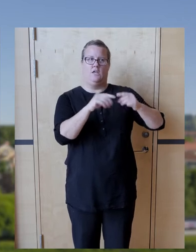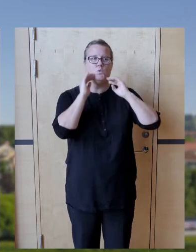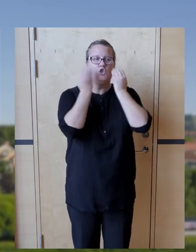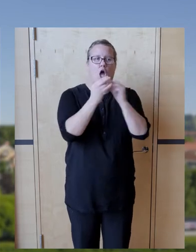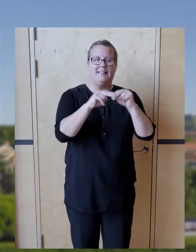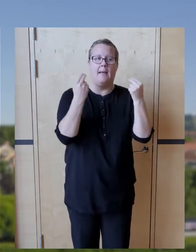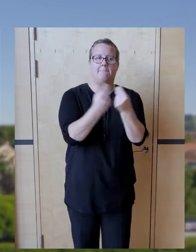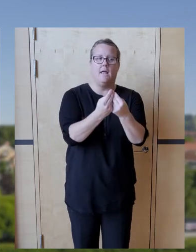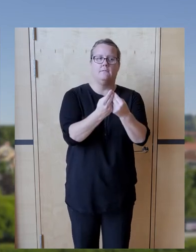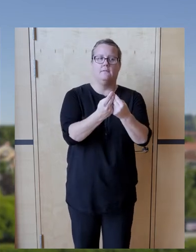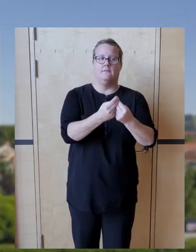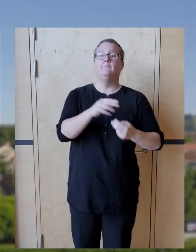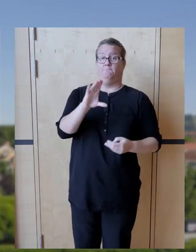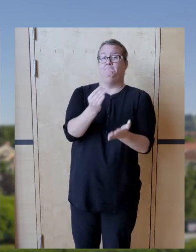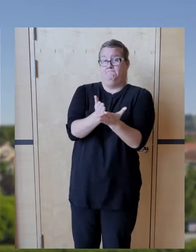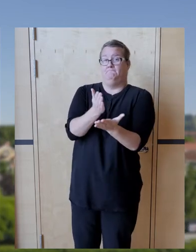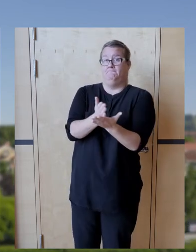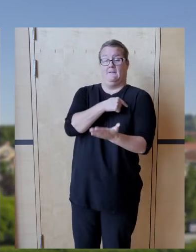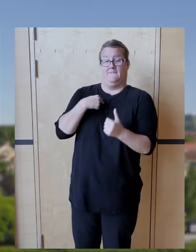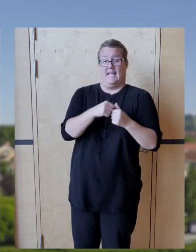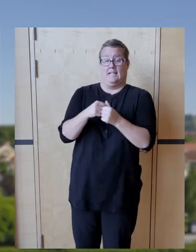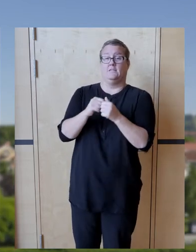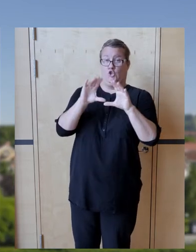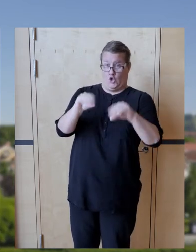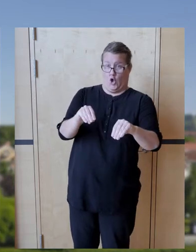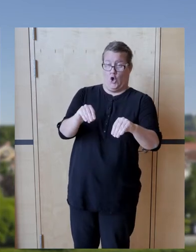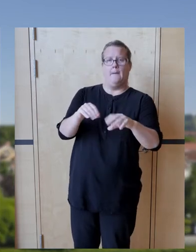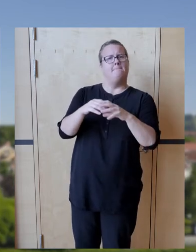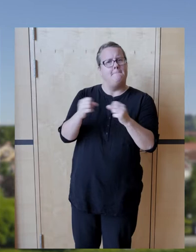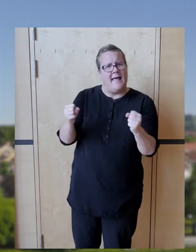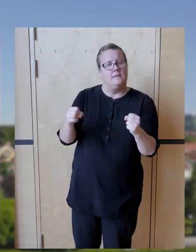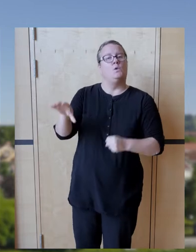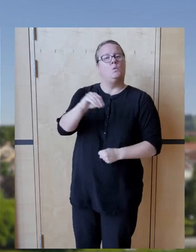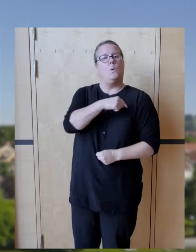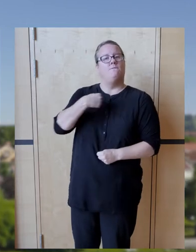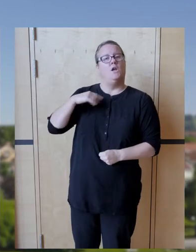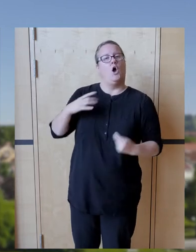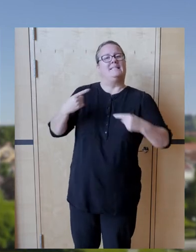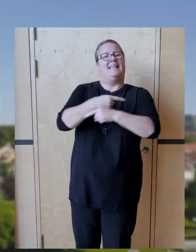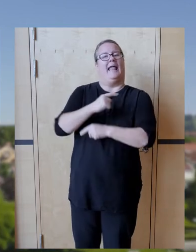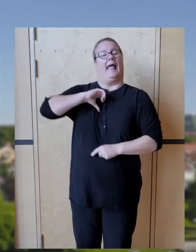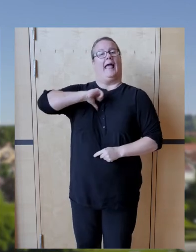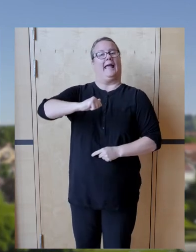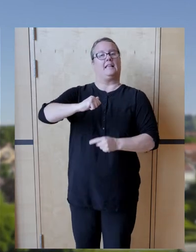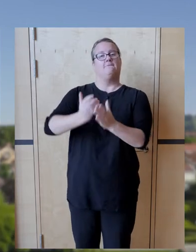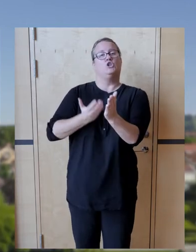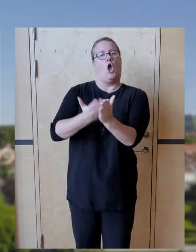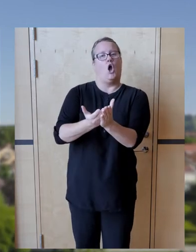Det gjorde vi aldrig halvtimmen Jag hade då ett eget förslag istället Kyrka det FIFA